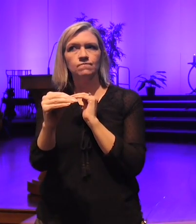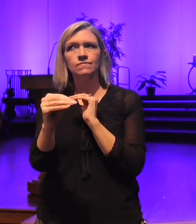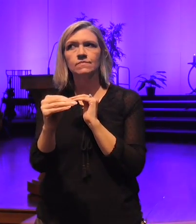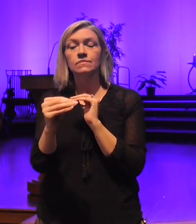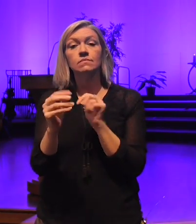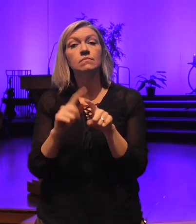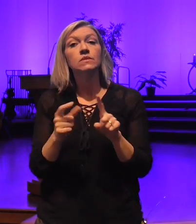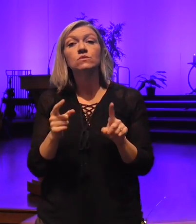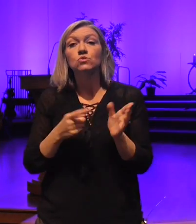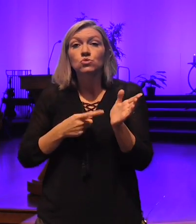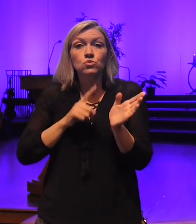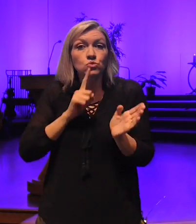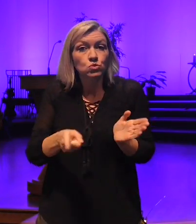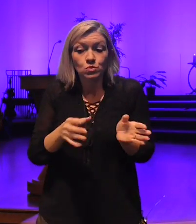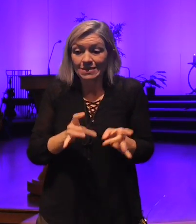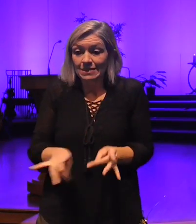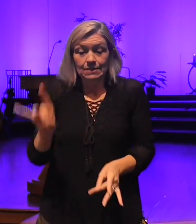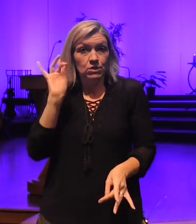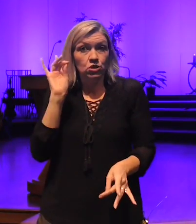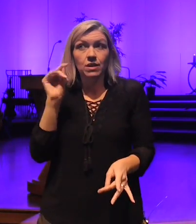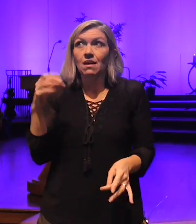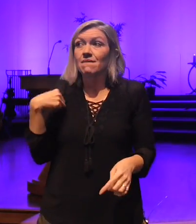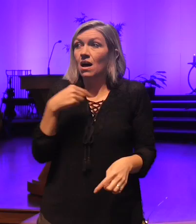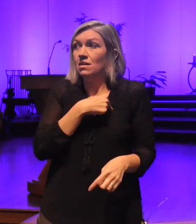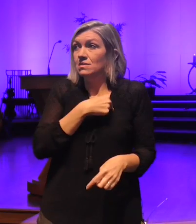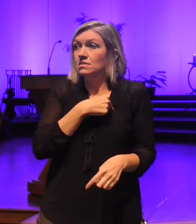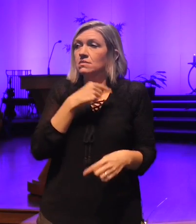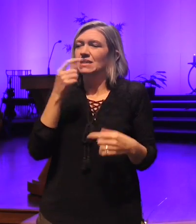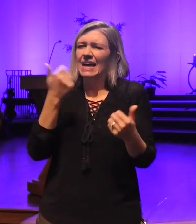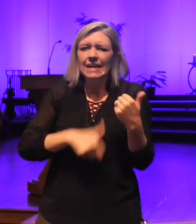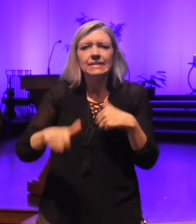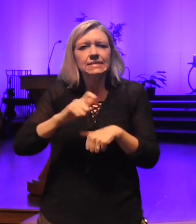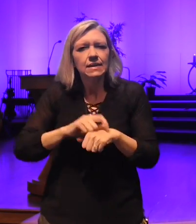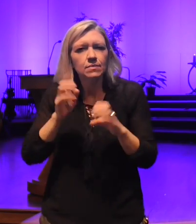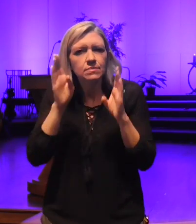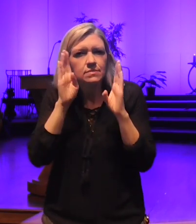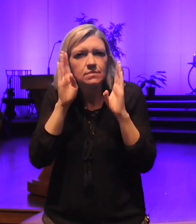nuestro verdadero Espíritu proclama cada vez que podemos escuchar su susurro. Eres mucho más que